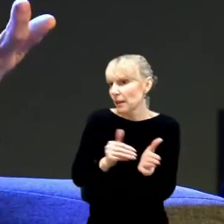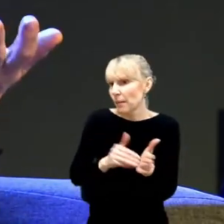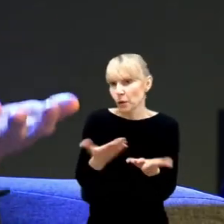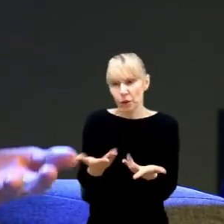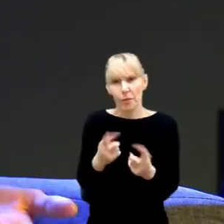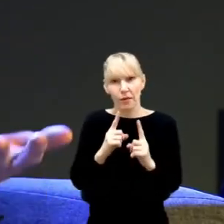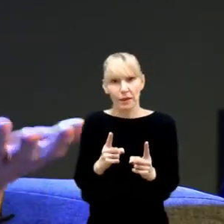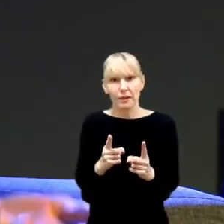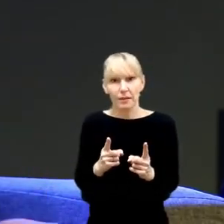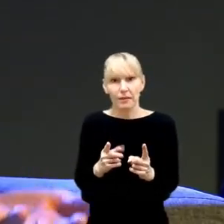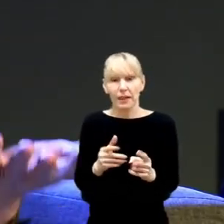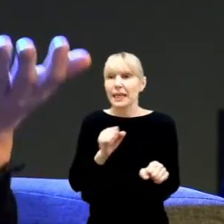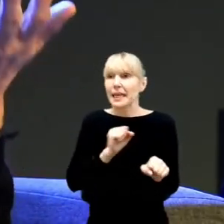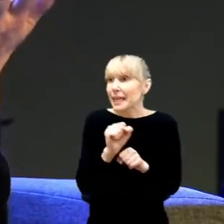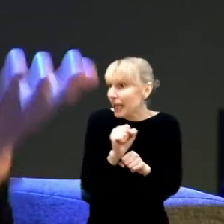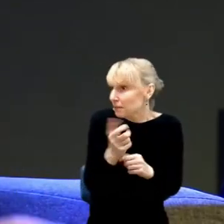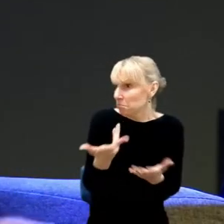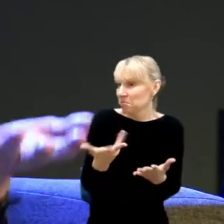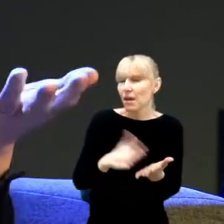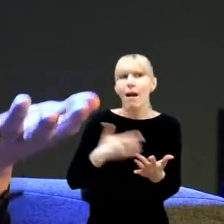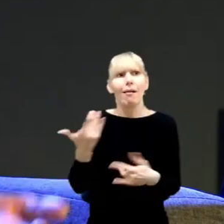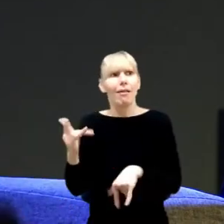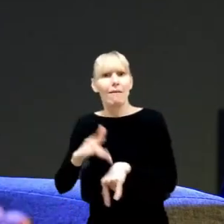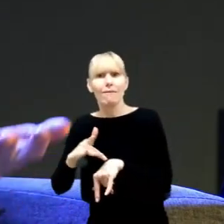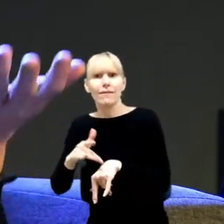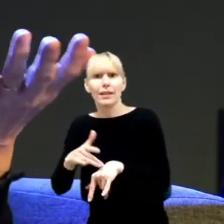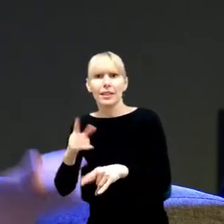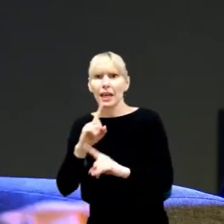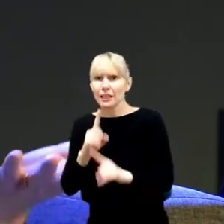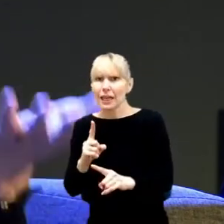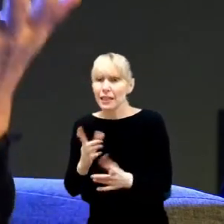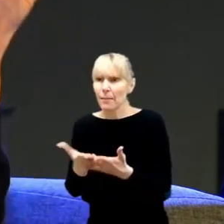ale zapotrzebowanie wynika z desperacji ludzi, których